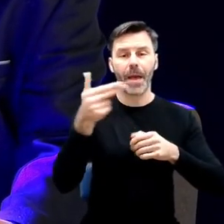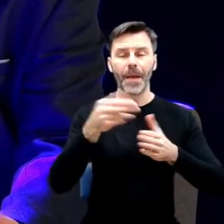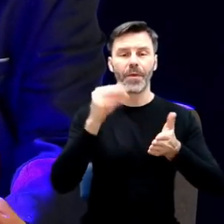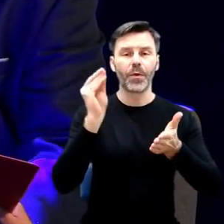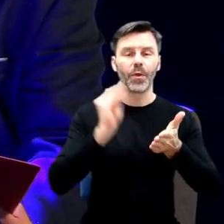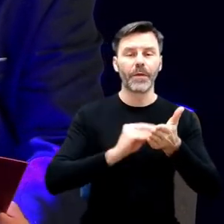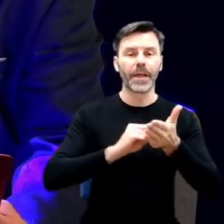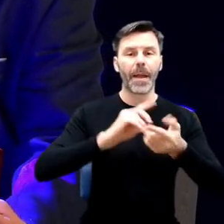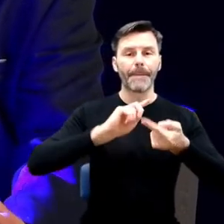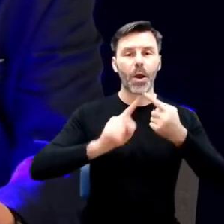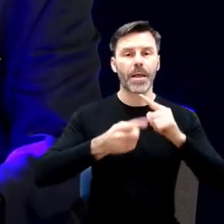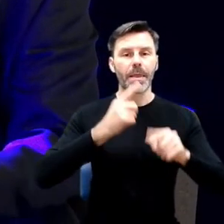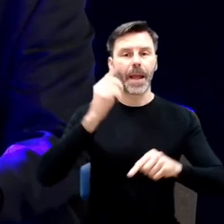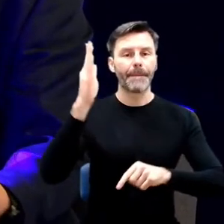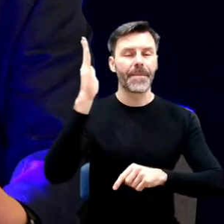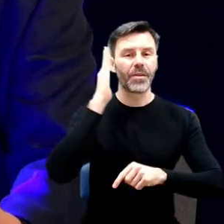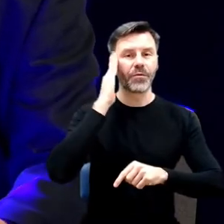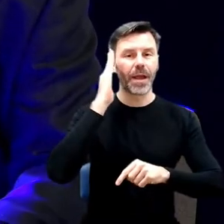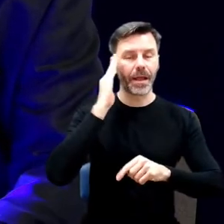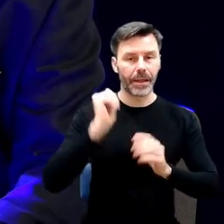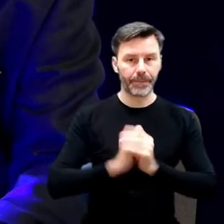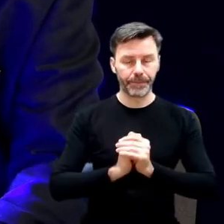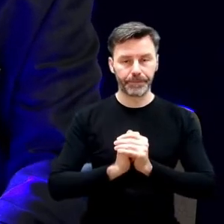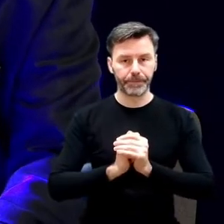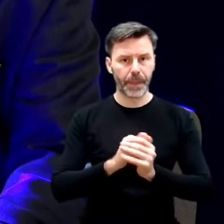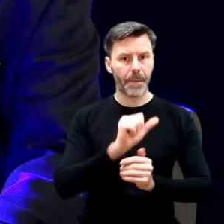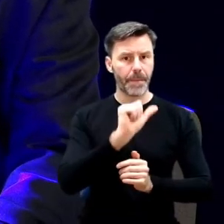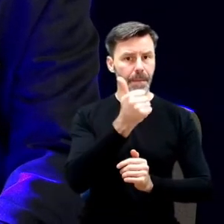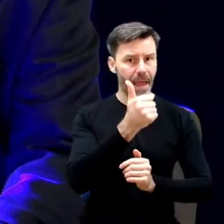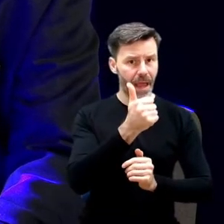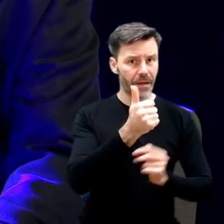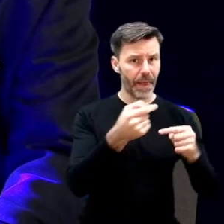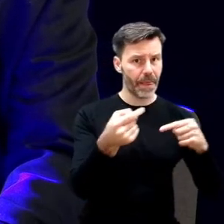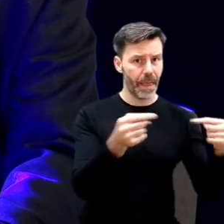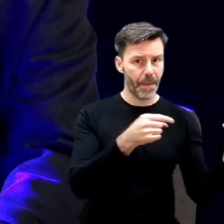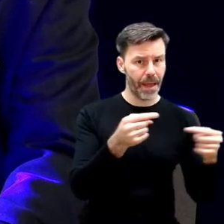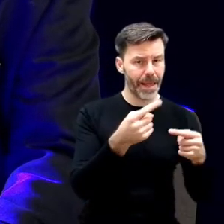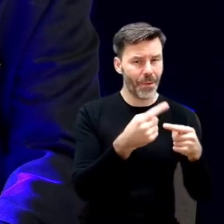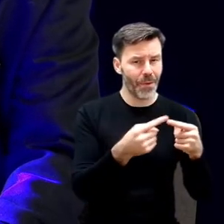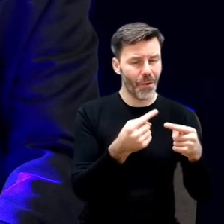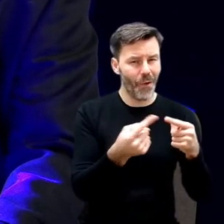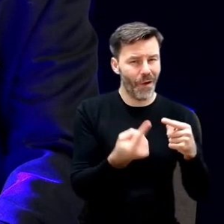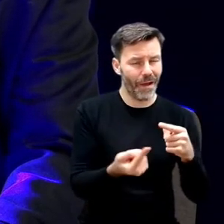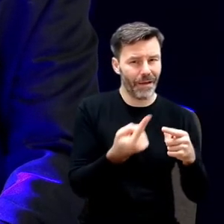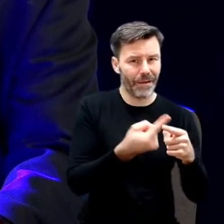W pierwszym panelu mieliśmy niejako taki zalążek, trochę już takich informacji